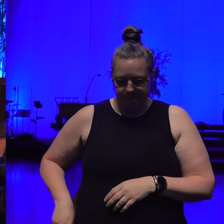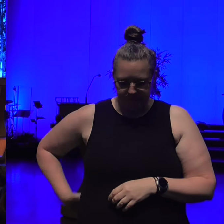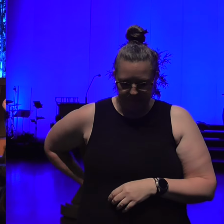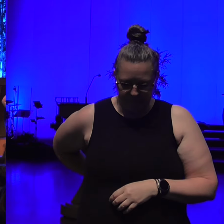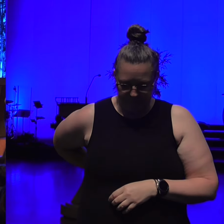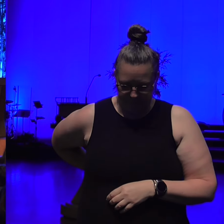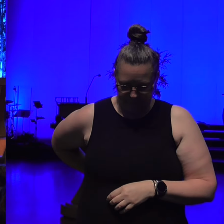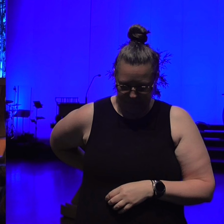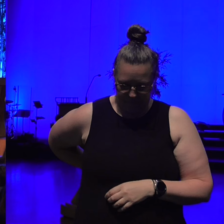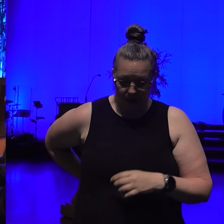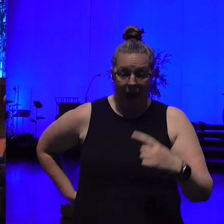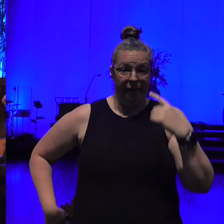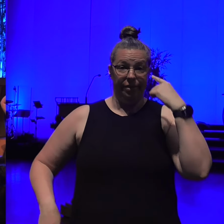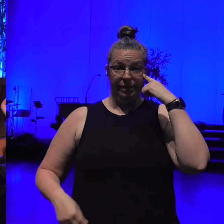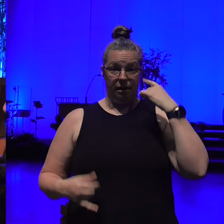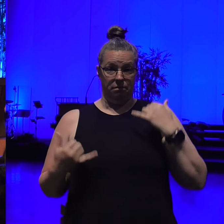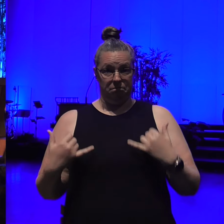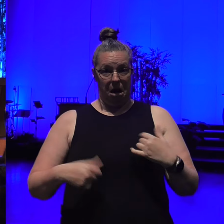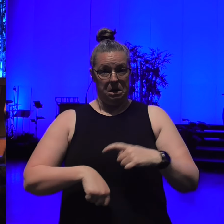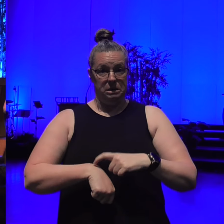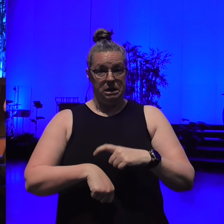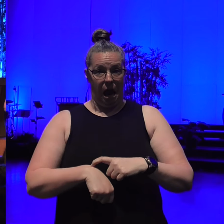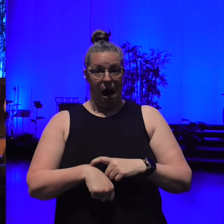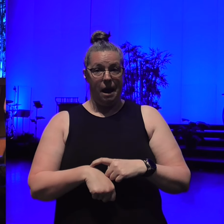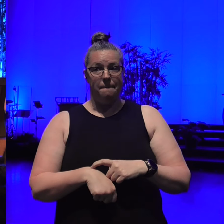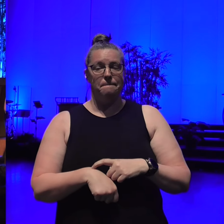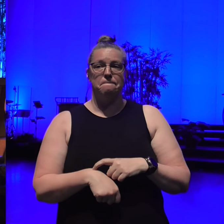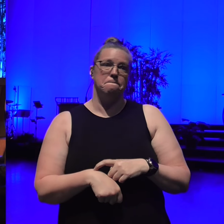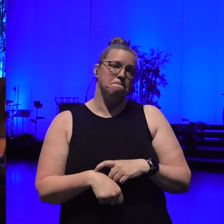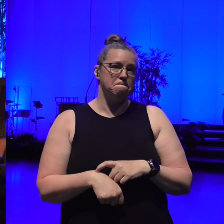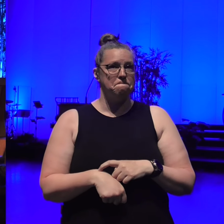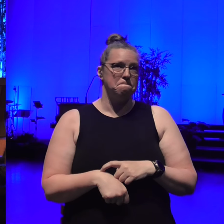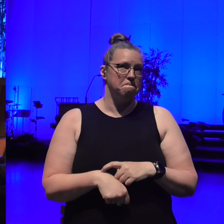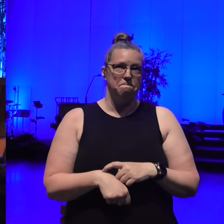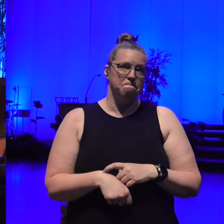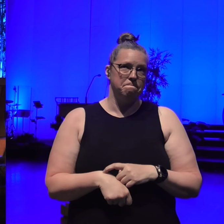época en la que no existe una familia que no sea tocada por la adicción